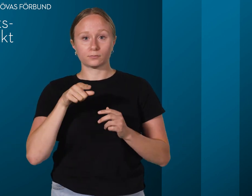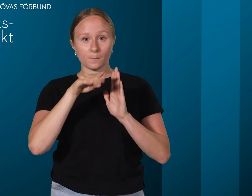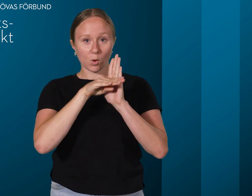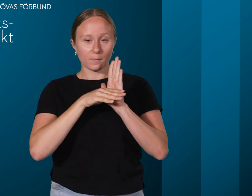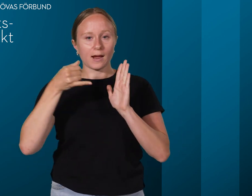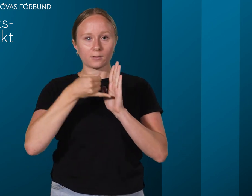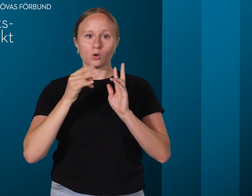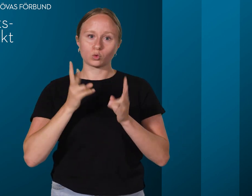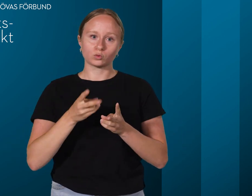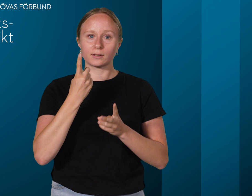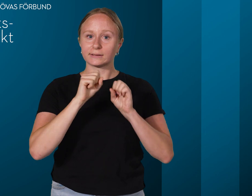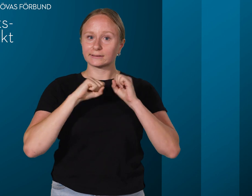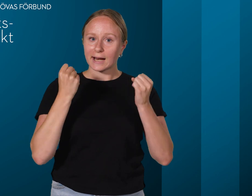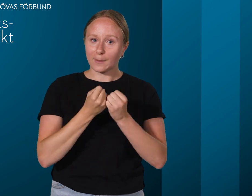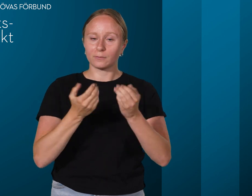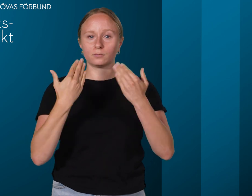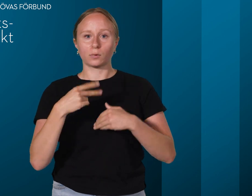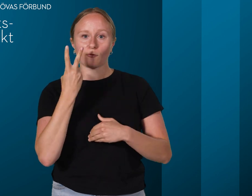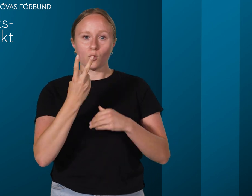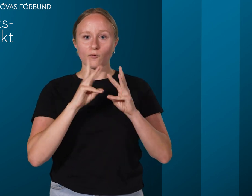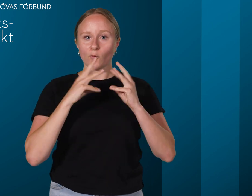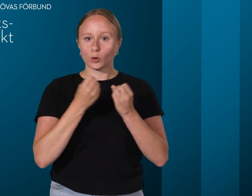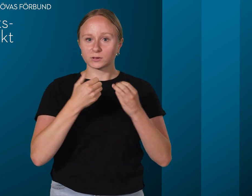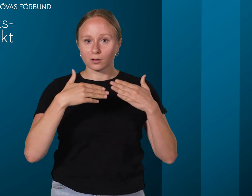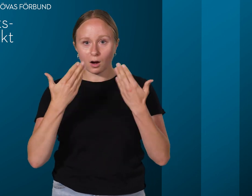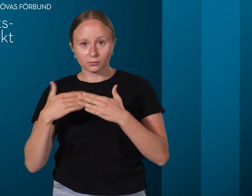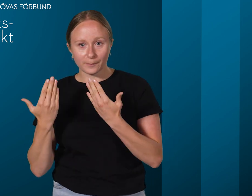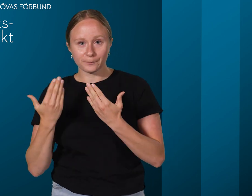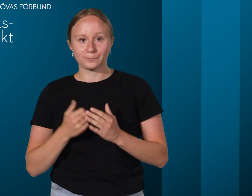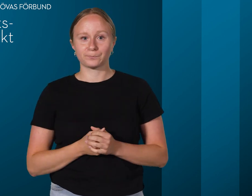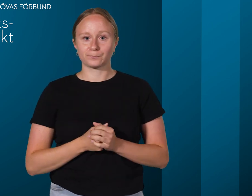Programmet innehöll också ett seminarium och två workshopdagar.